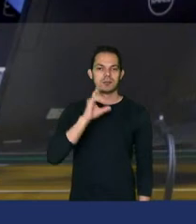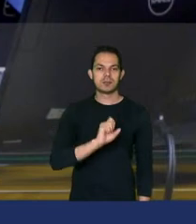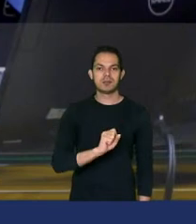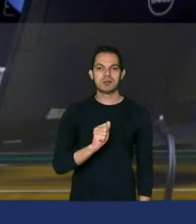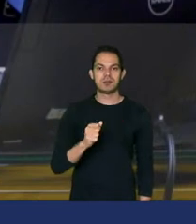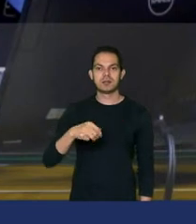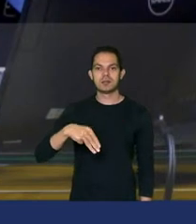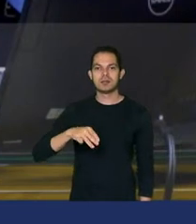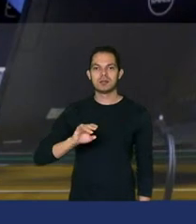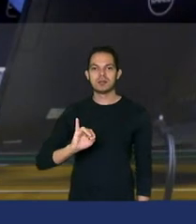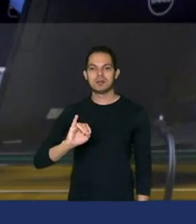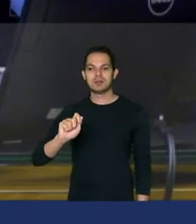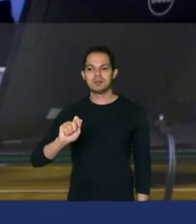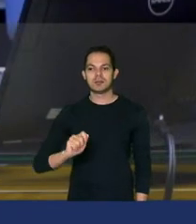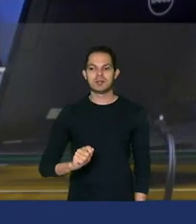COMO ORIENTA O PSOL, DEPUTADA SAMIA?